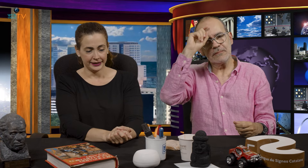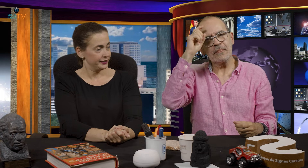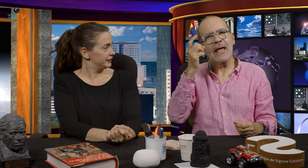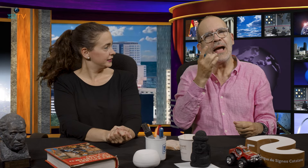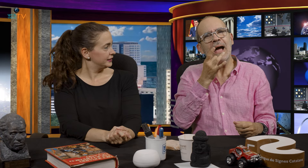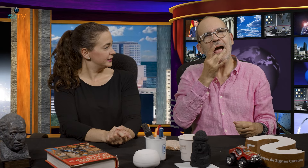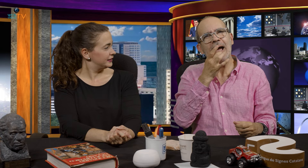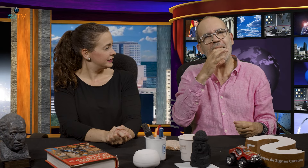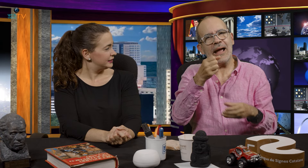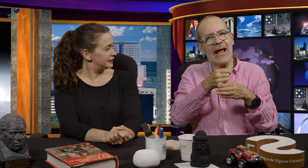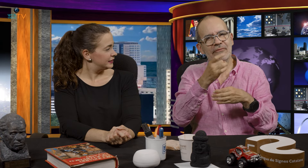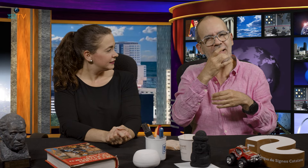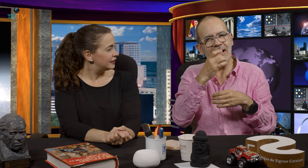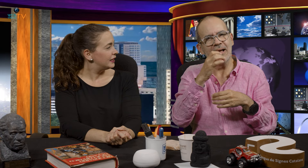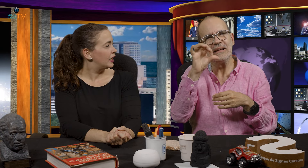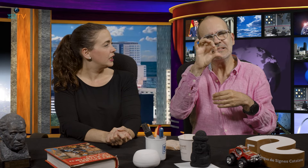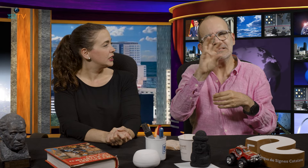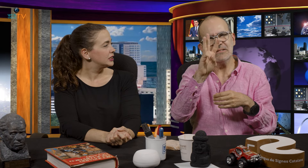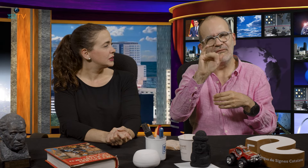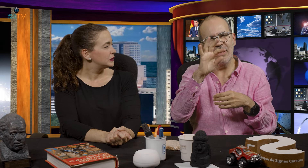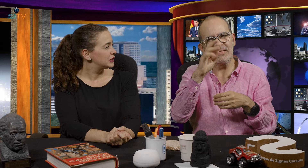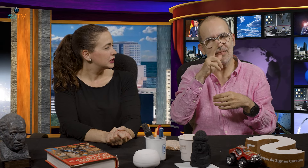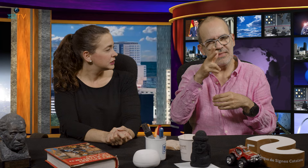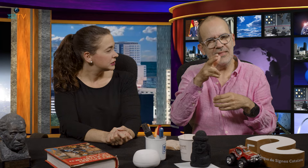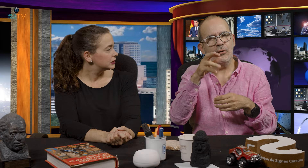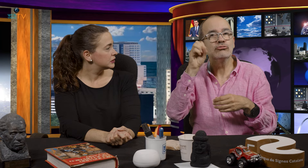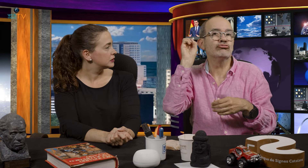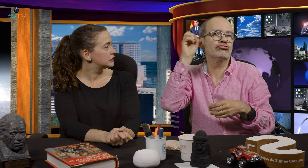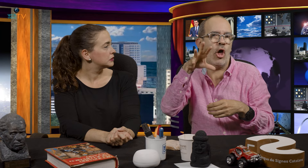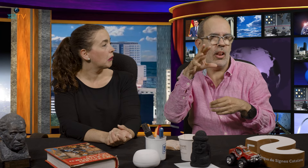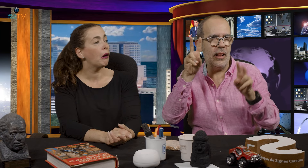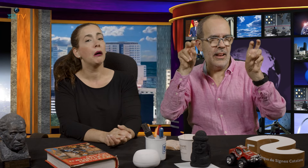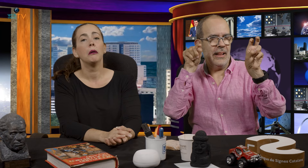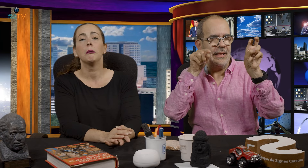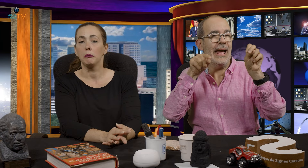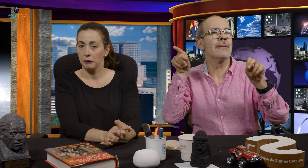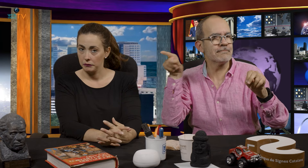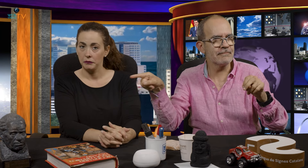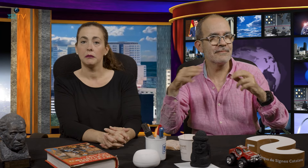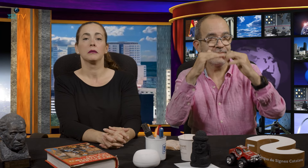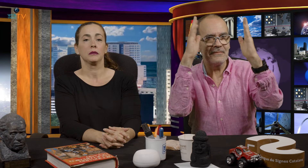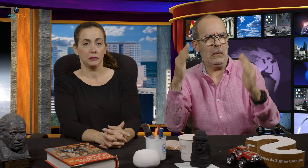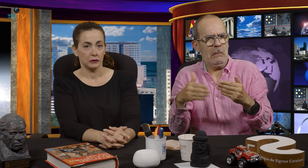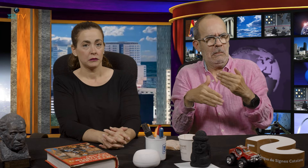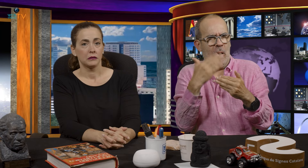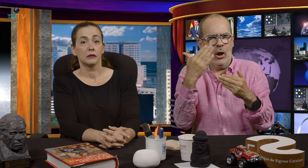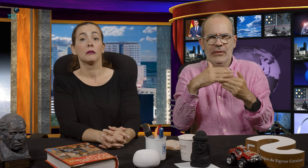Se llamaba Café Swith Sol, un establecimiento muy moderno